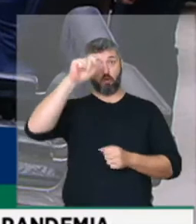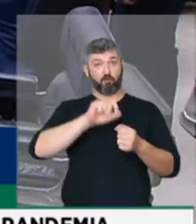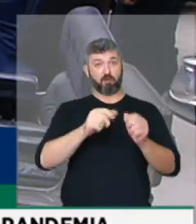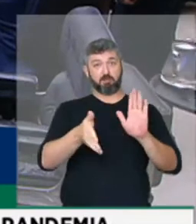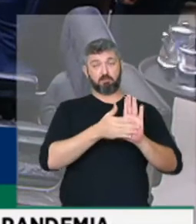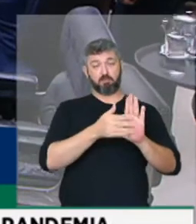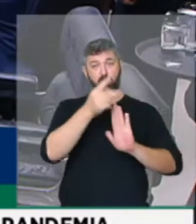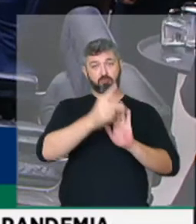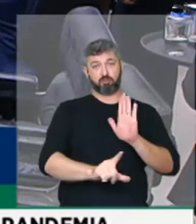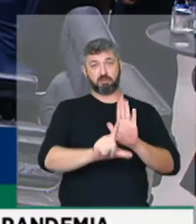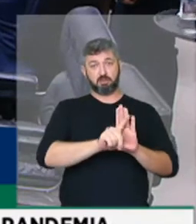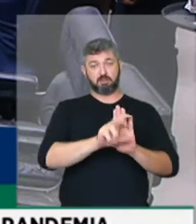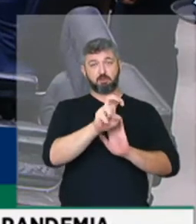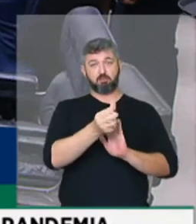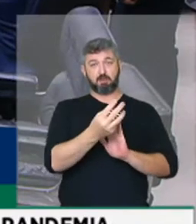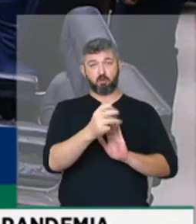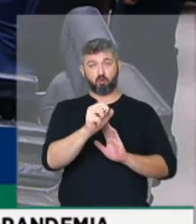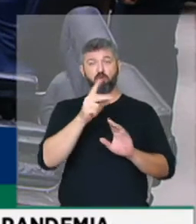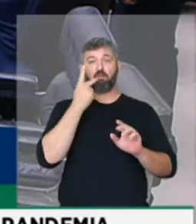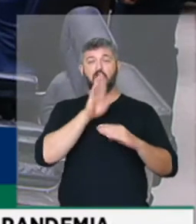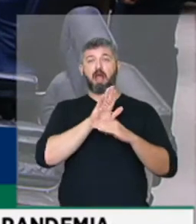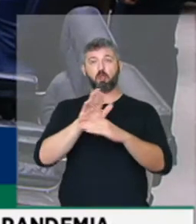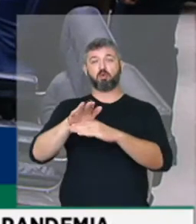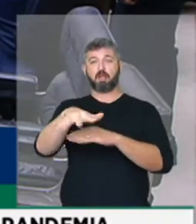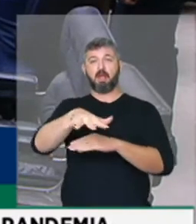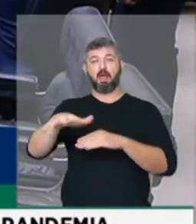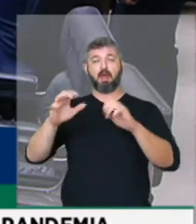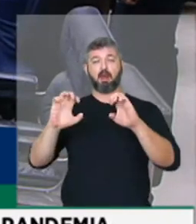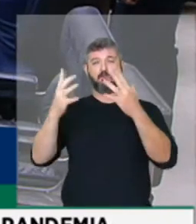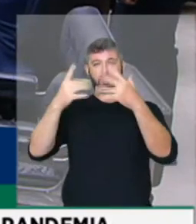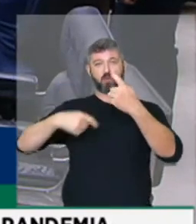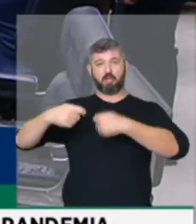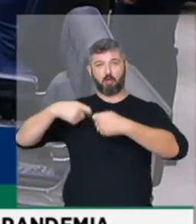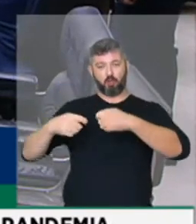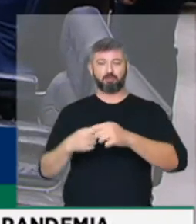AUTOR DESSE PROJETO 5638 QUE TRATA DO SOCORRO AO SETOR DE